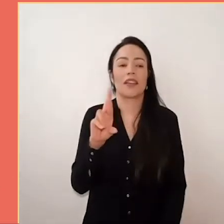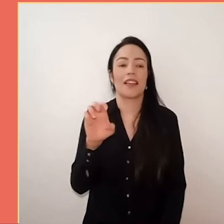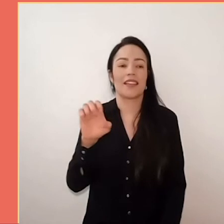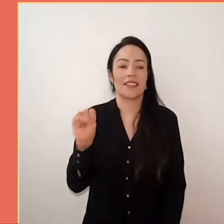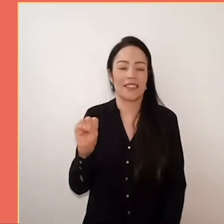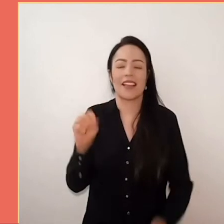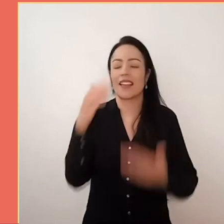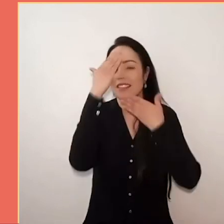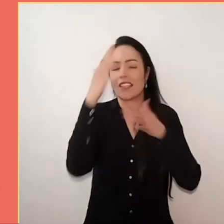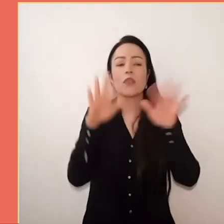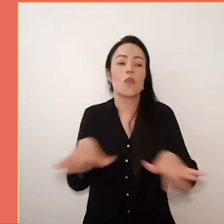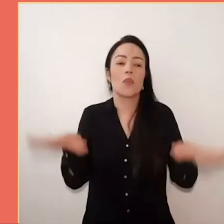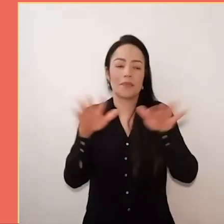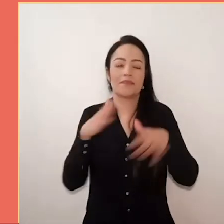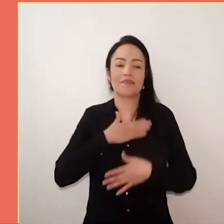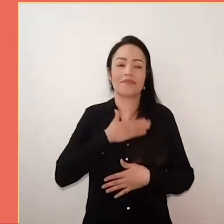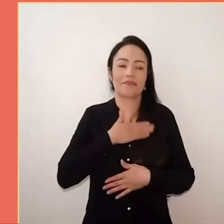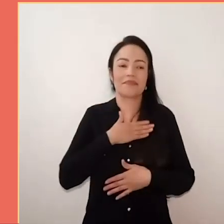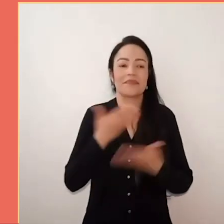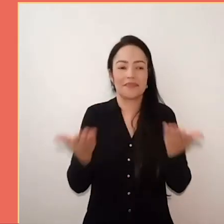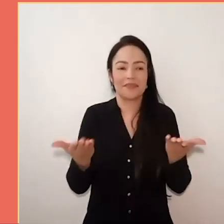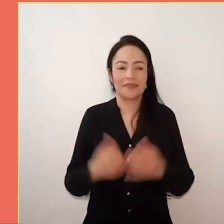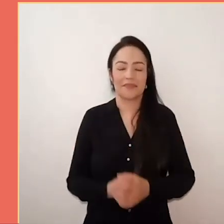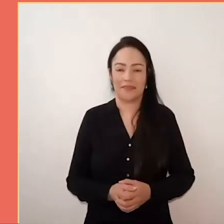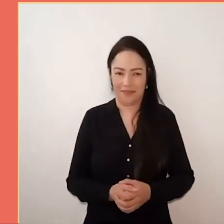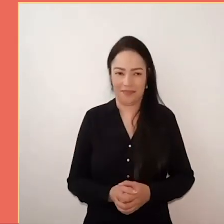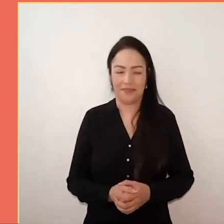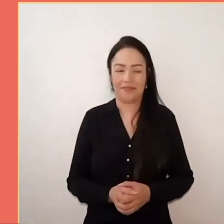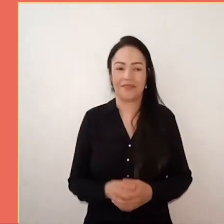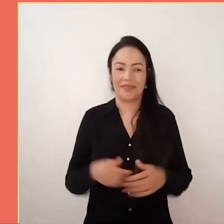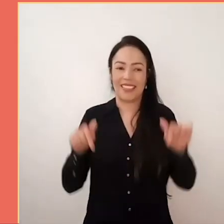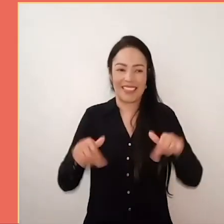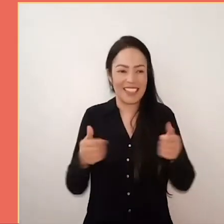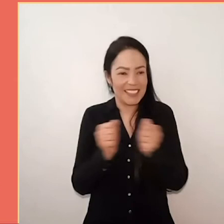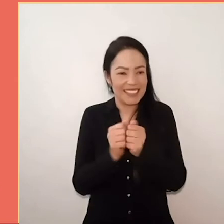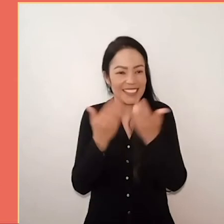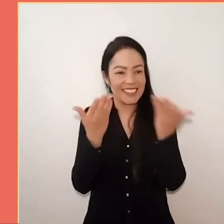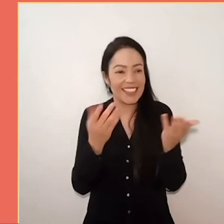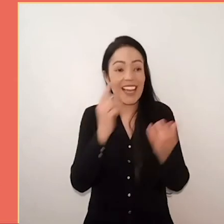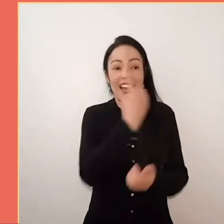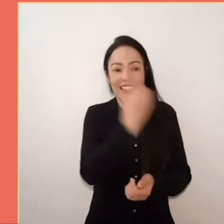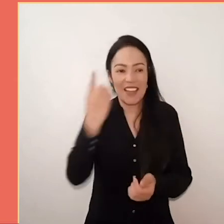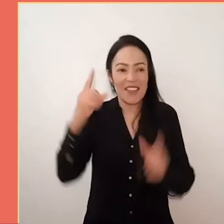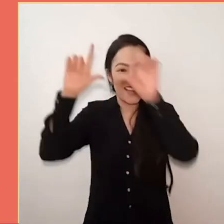a todo mundo, um prazer conhecer a Luciana, e um prazer em estar aqui com Marina Colasanti, nossa querida autora.